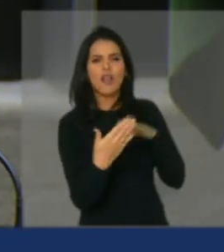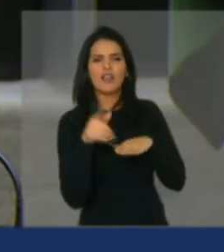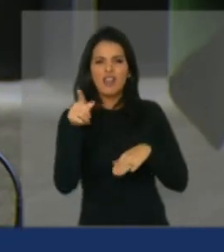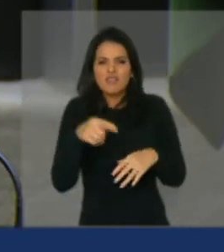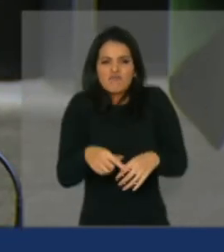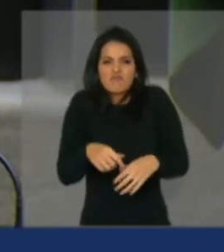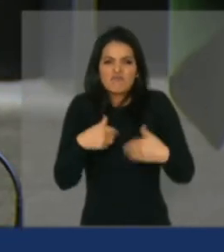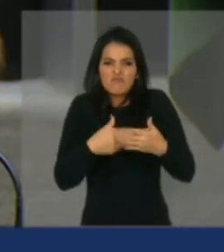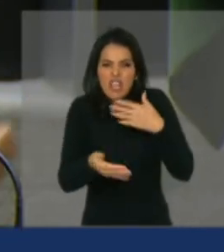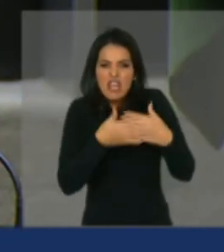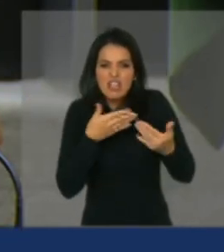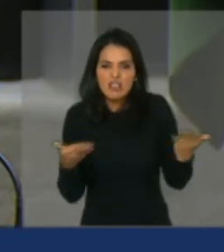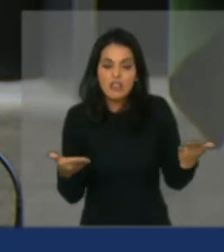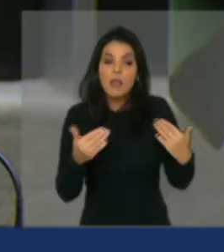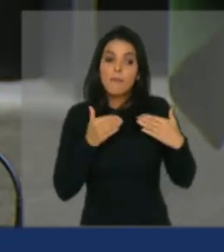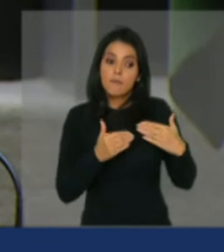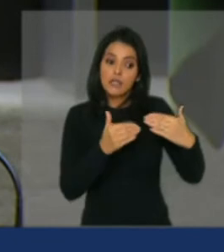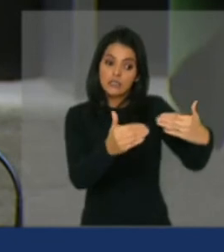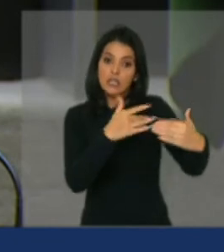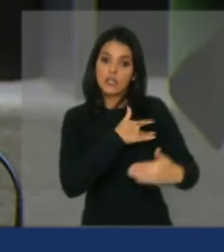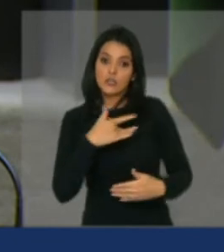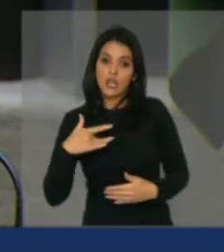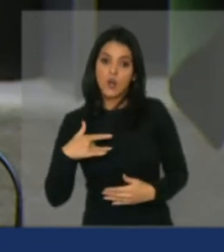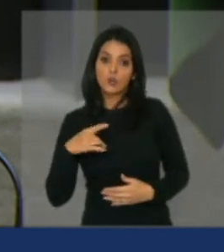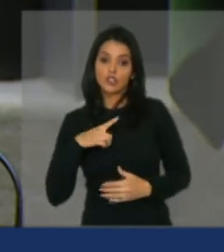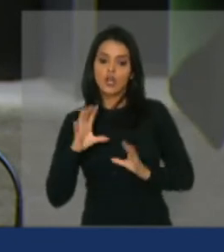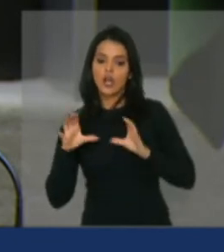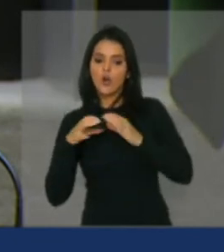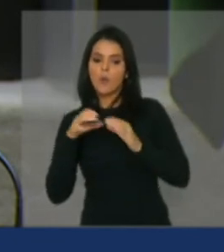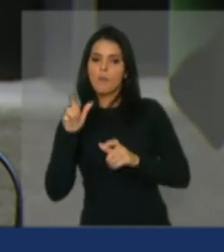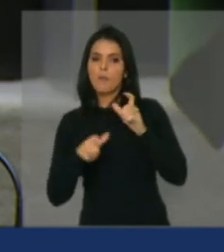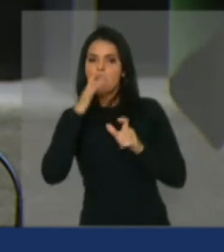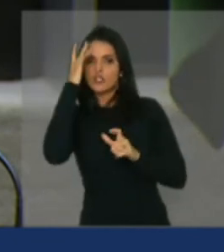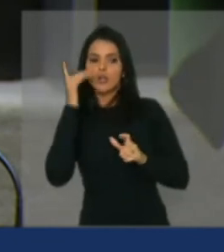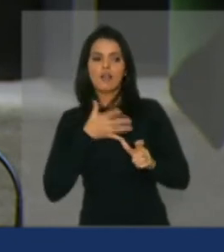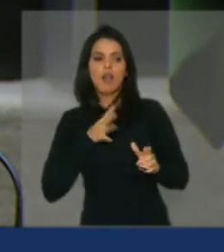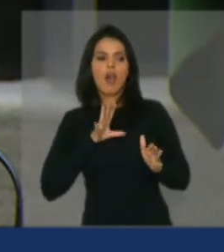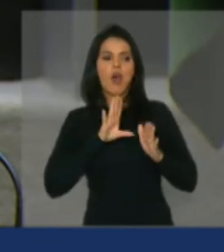É QUE O MINISTÉRIO DA SAÚ DE, TOMADO POR GRUPOS QUE